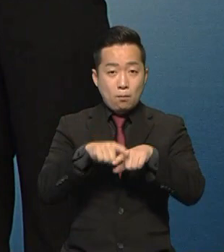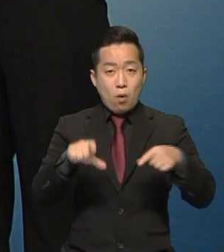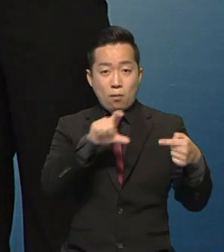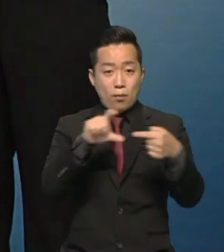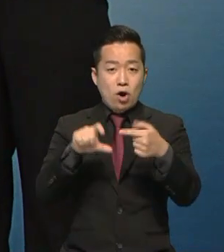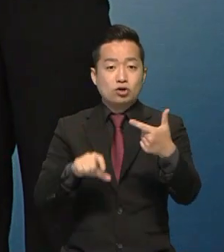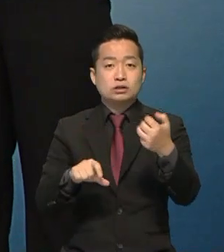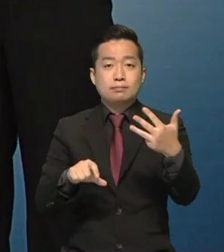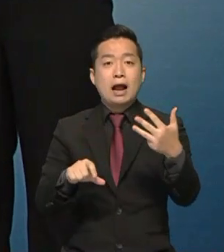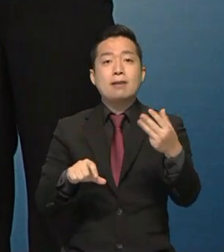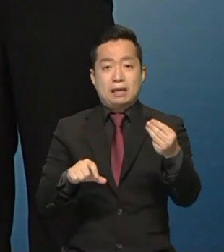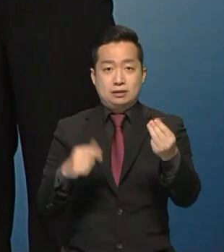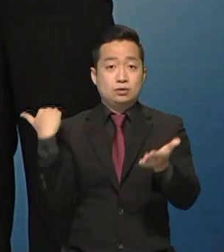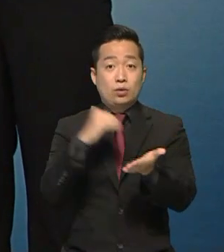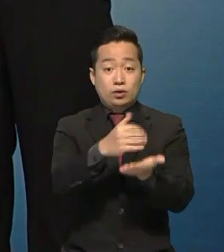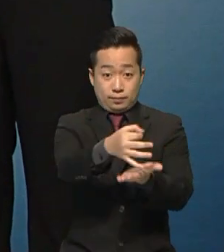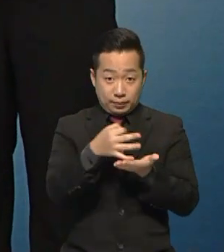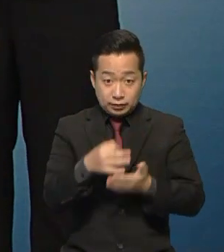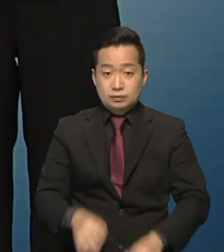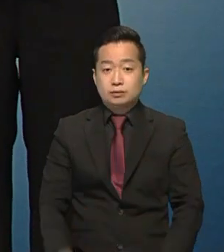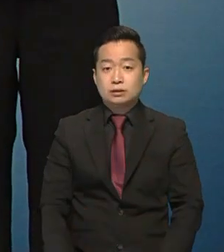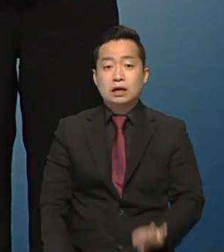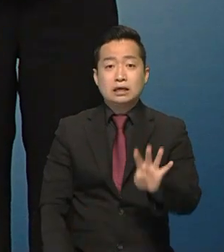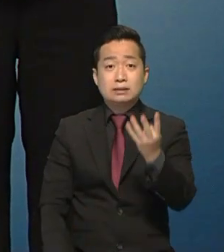돌려받았습니다. 반면 400만 명은 평균 97만 원을 더